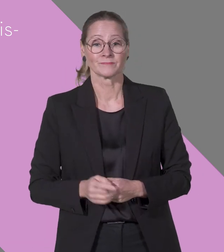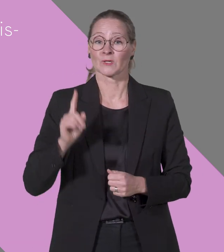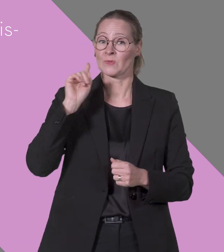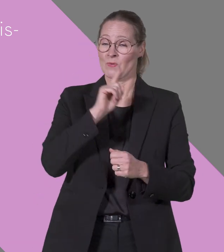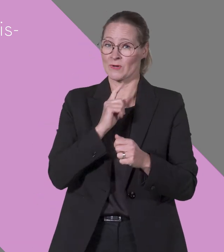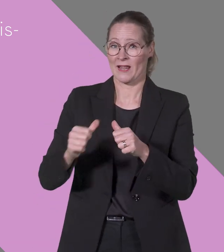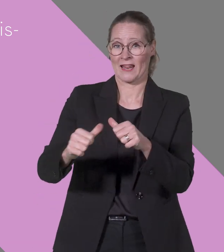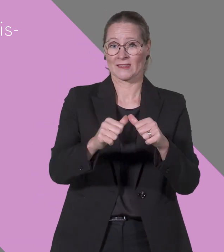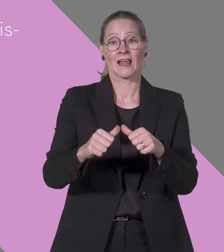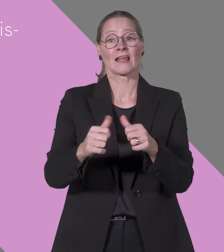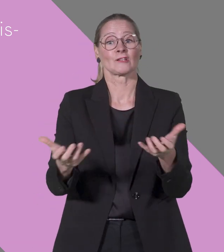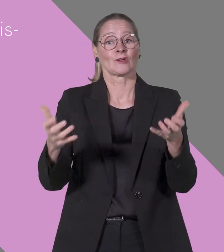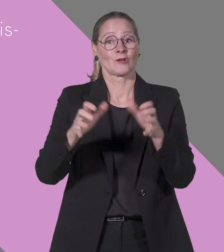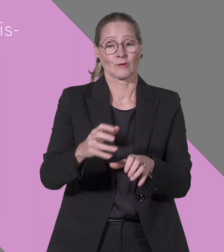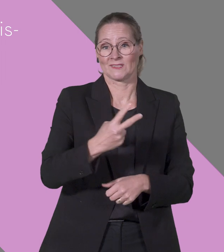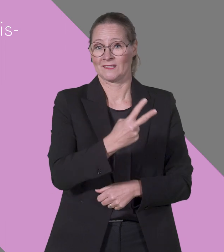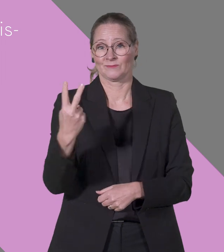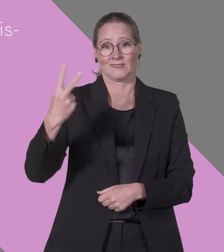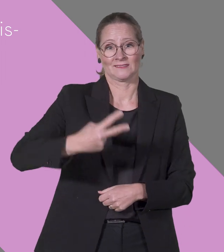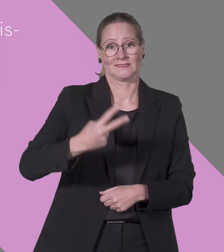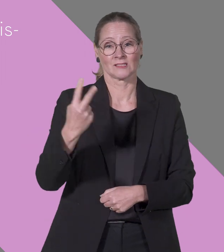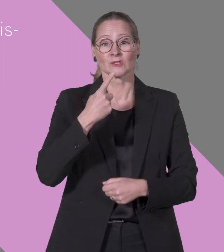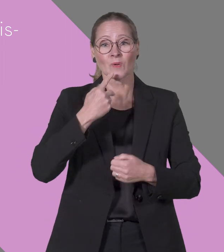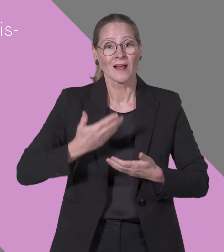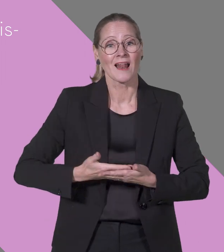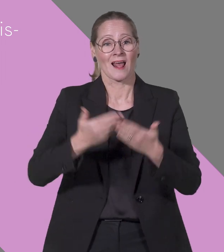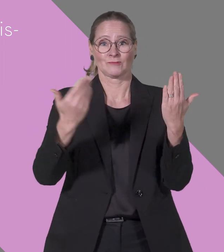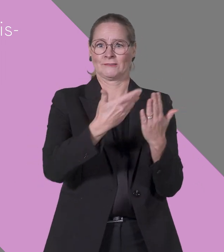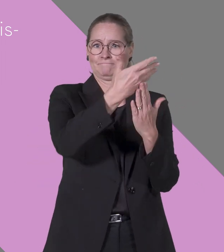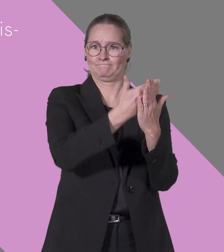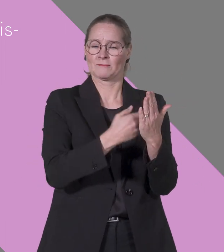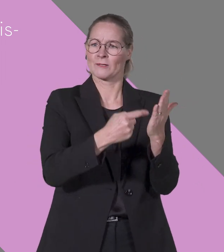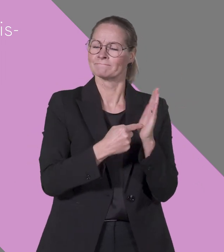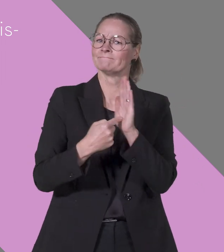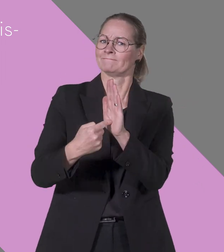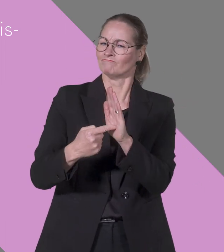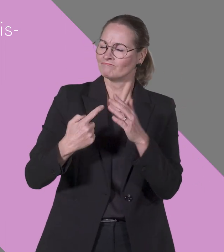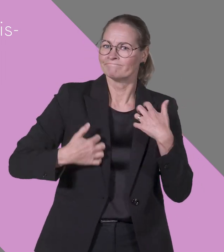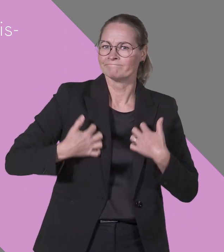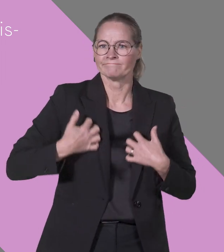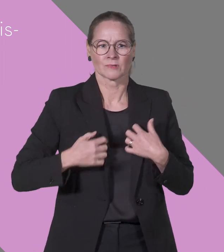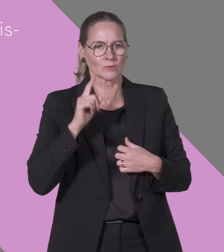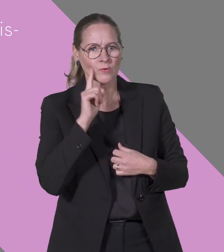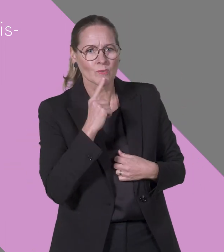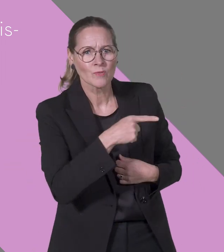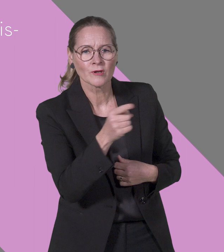Kuurojen Liiton liittokokous 2022 esitti julkilausumassaan huolensa kuurojen -